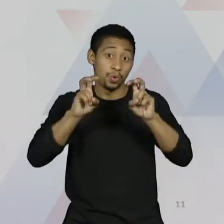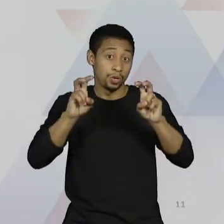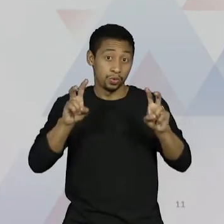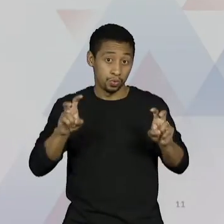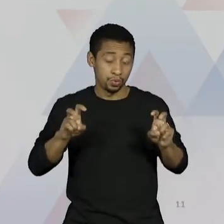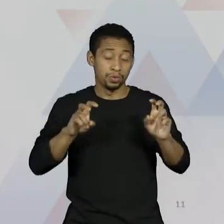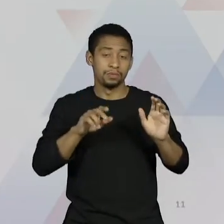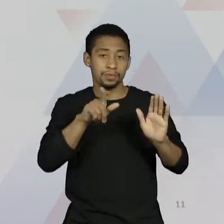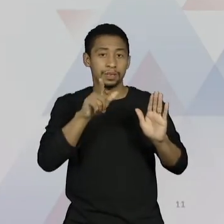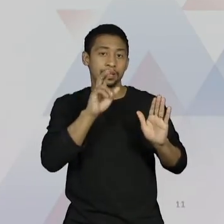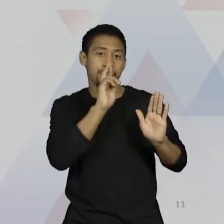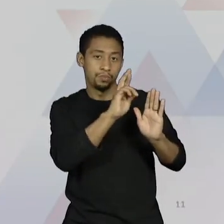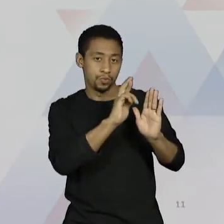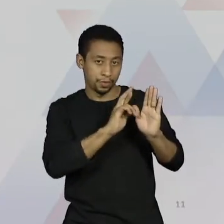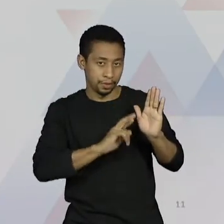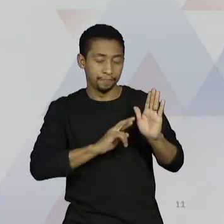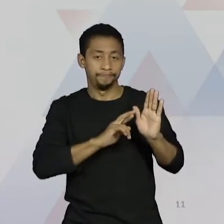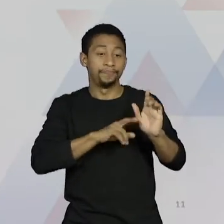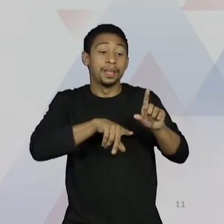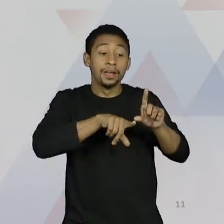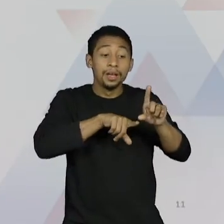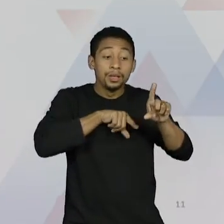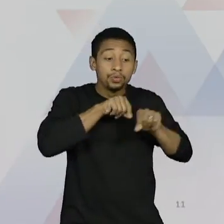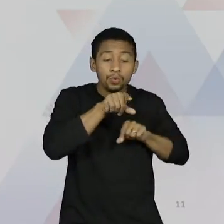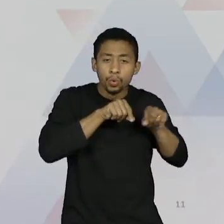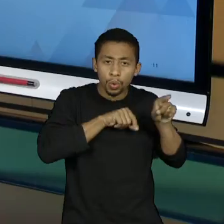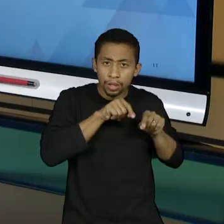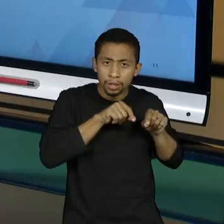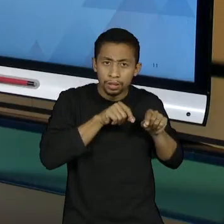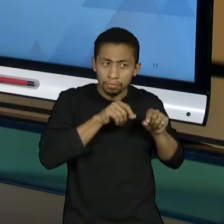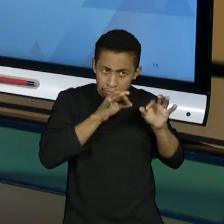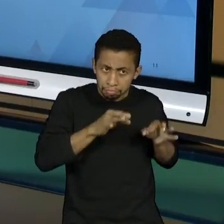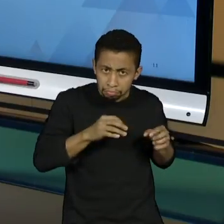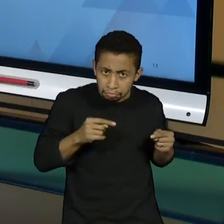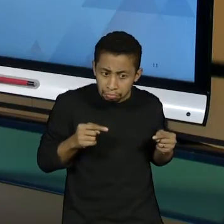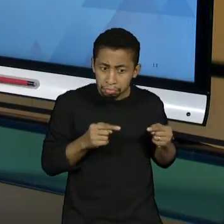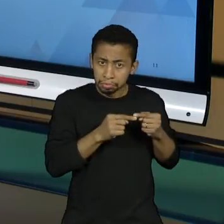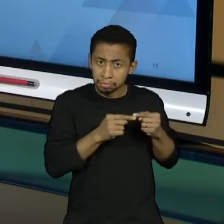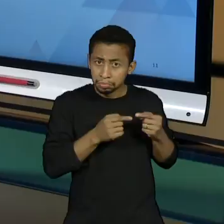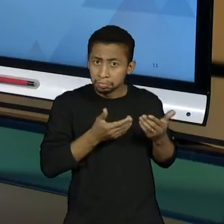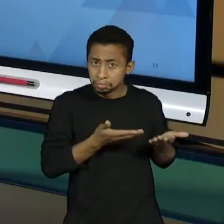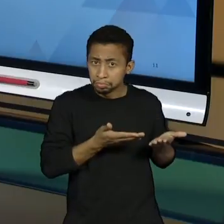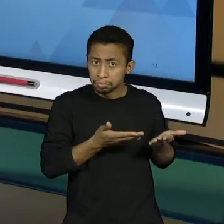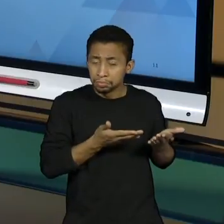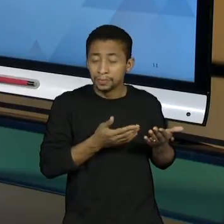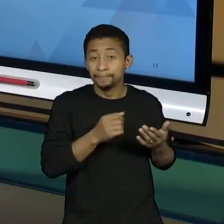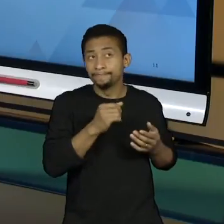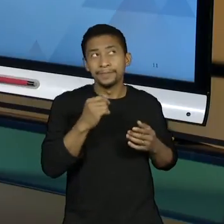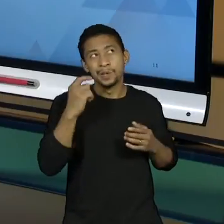ESCOLHA PELO DESENVOLVIMENTO OU INTEGRAÇÃO FOI ADEQUADA?", ENTÃO O QUE EU PENSEI, SE EU VOU